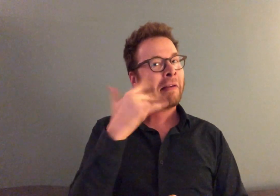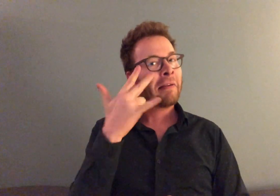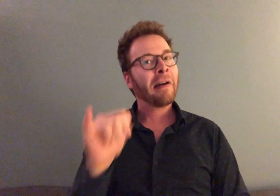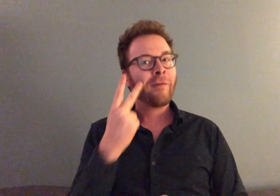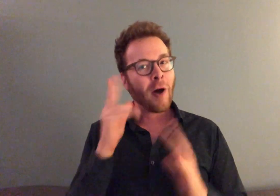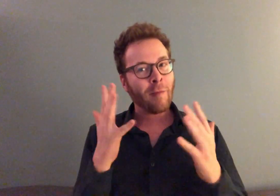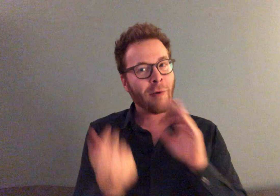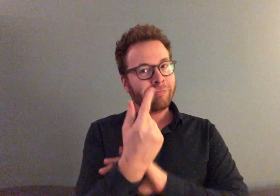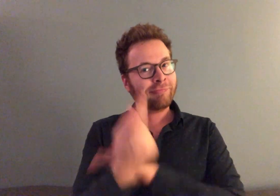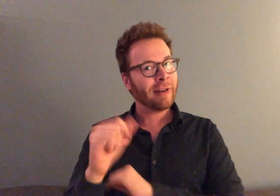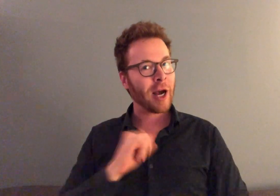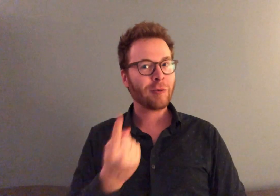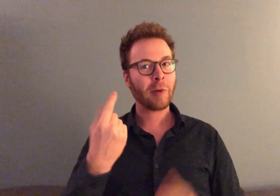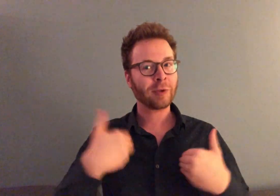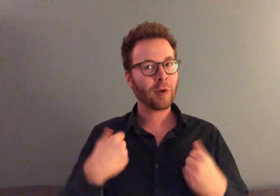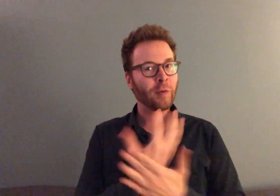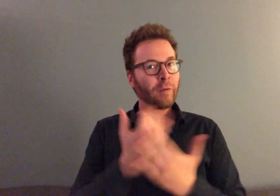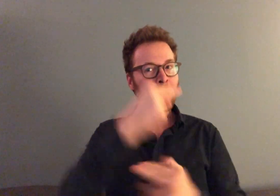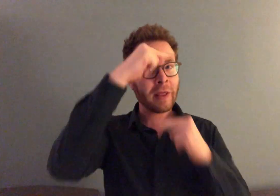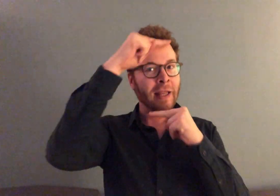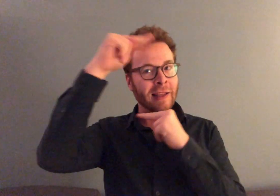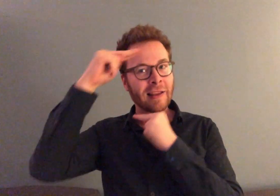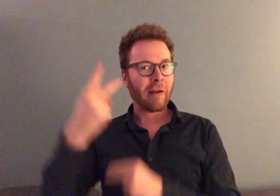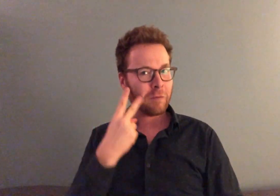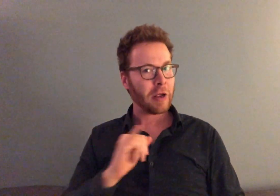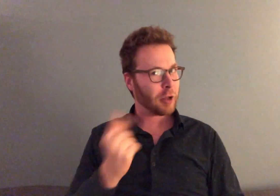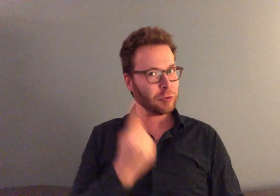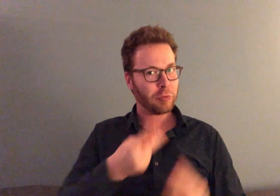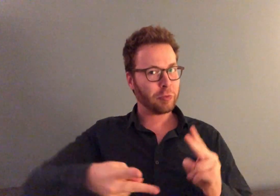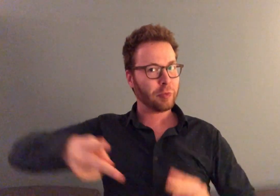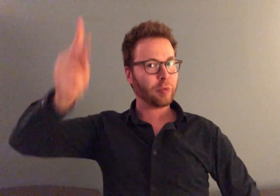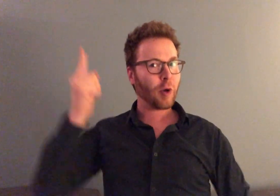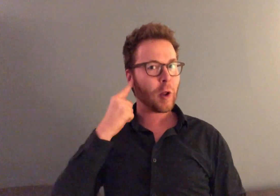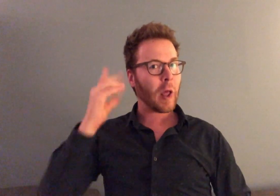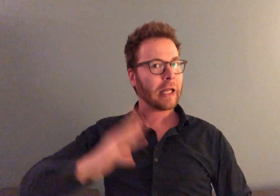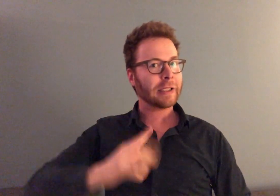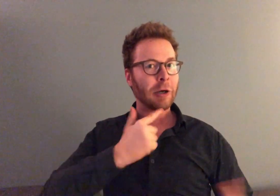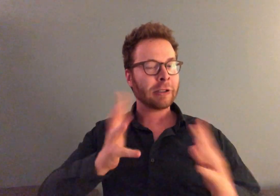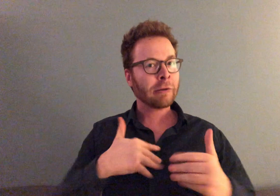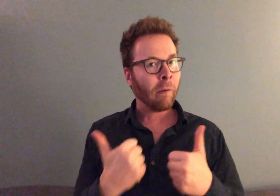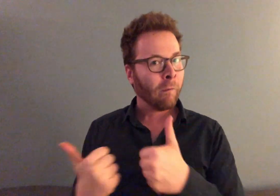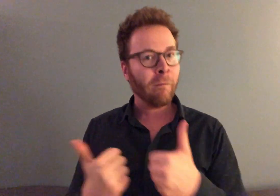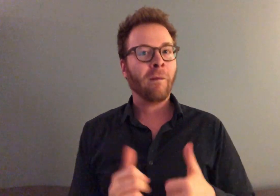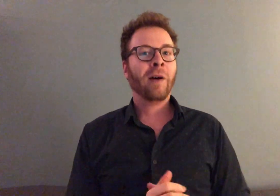et à rencontrer les nouvelles têtes de l’équipe. Je suis ravi de constater qu’il y a toujours de plus en plus d’entendants qui s’intéressent à la langue des signes